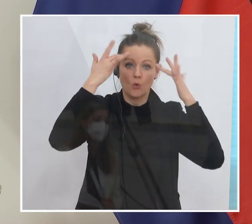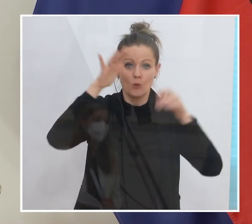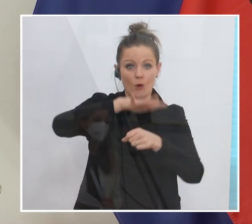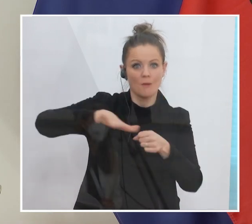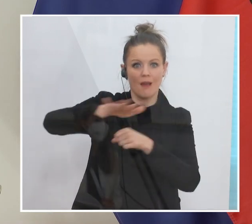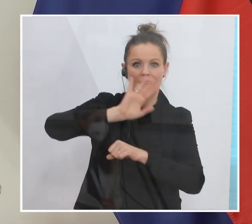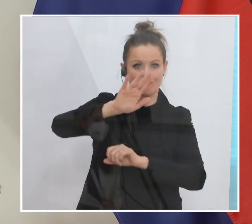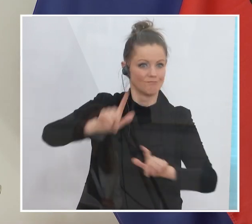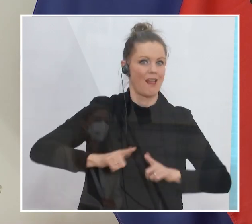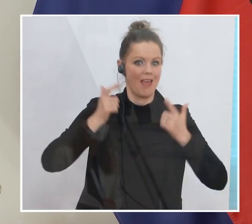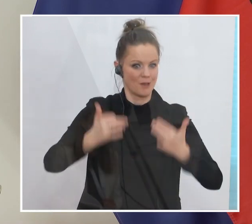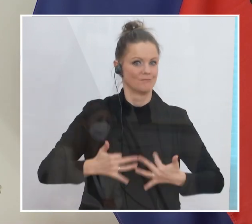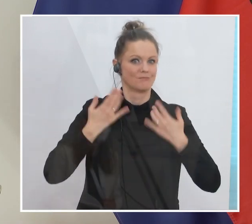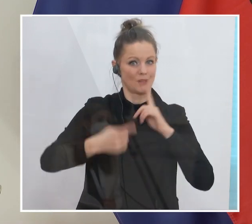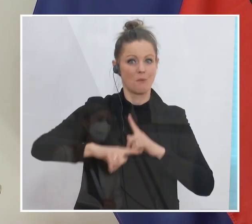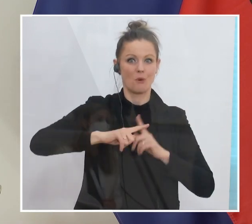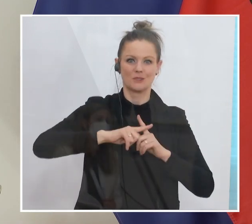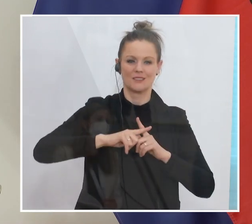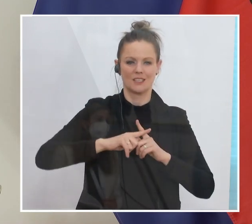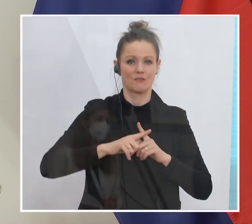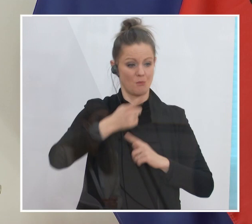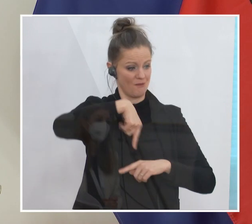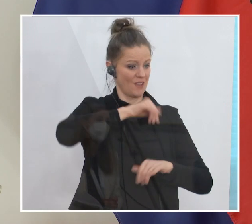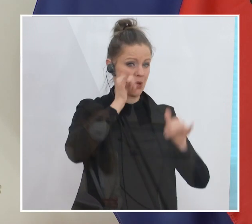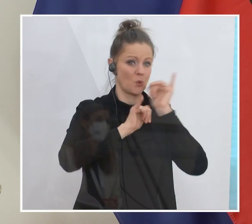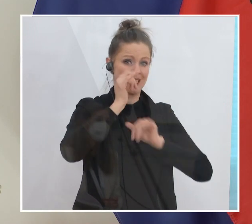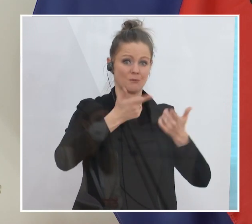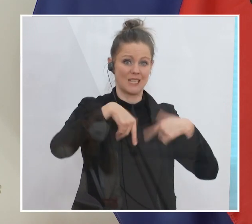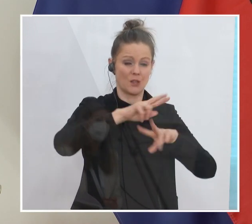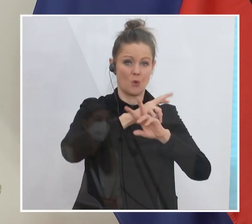Leben bereichert, aber vor allem auch für uns als Tourismusland Österreich unverzichtbar sind.